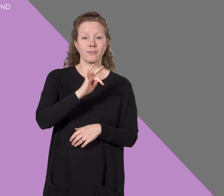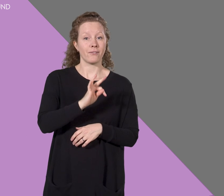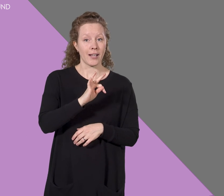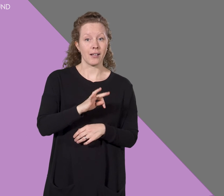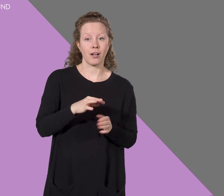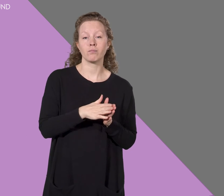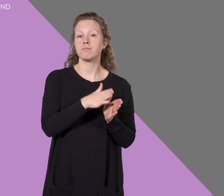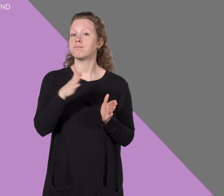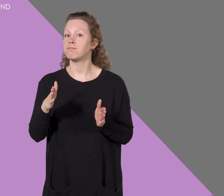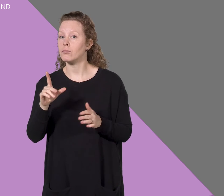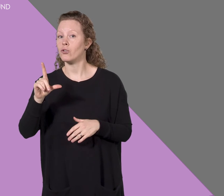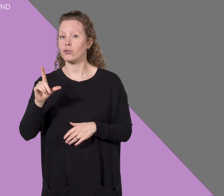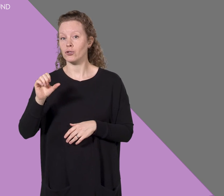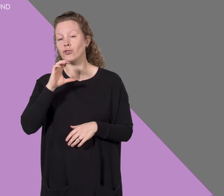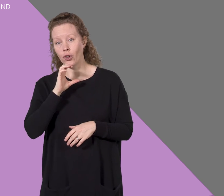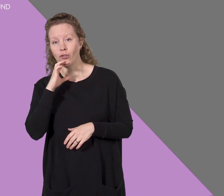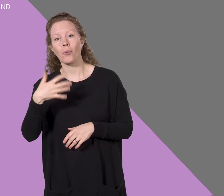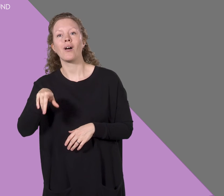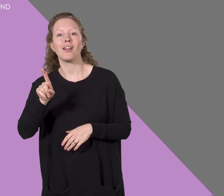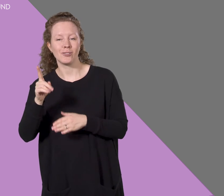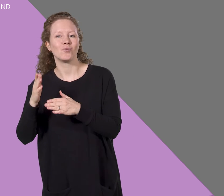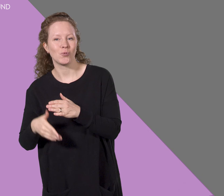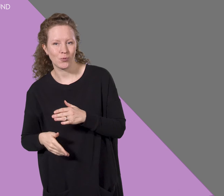på fredag och avslutas klockan 13.00 på söndag.